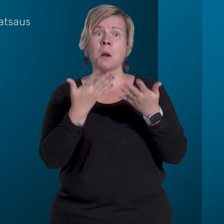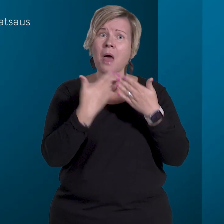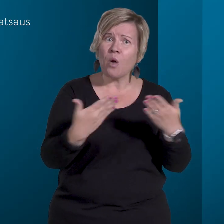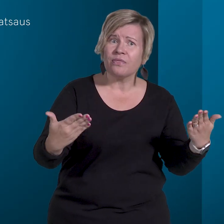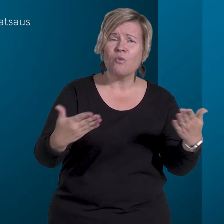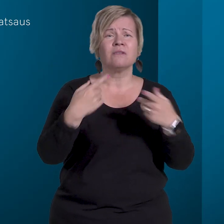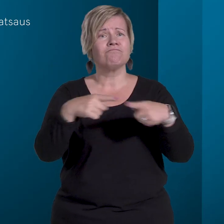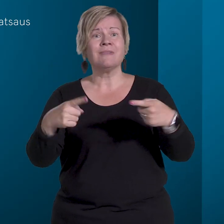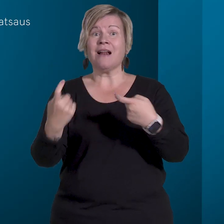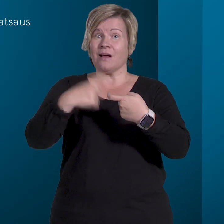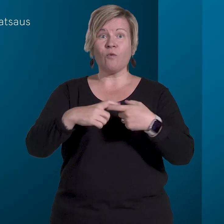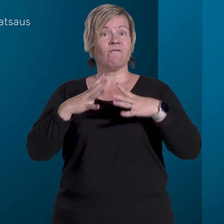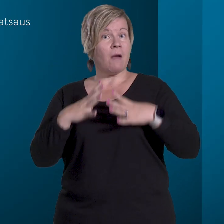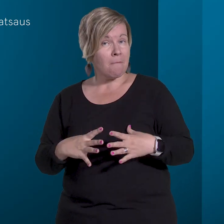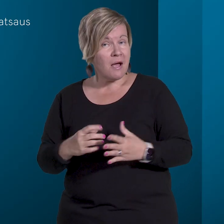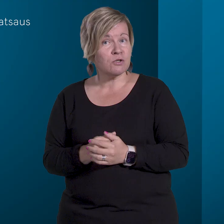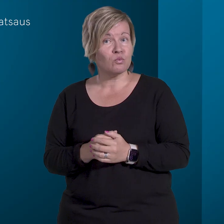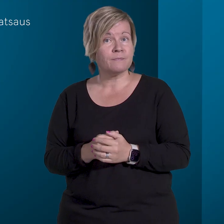ja vammaisuuteen liittyviä näyttelyitä.